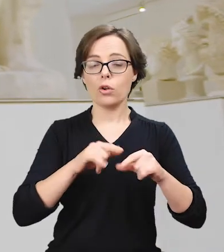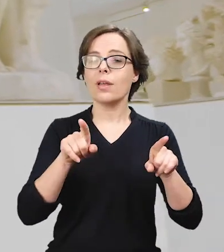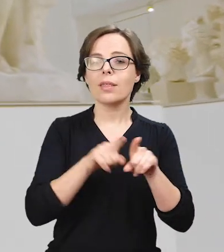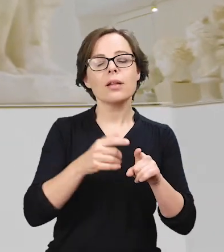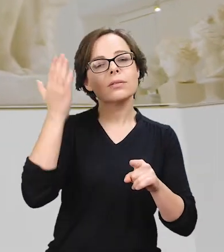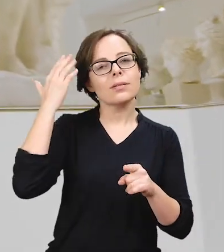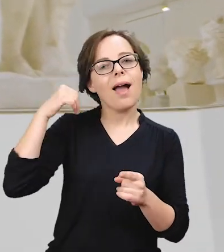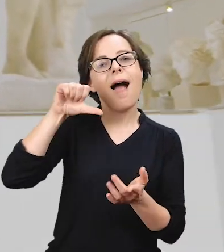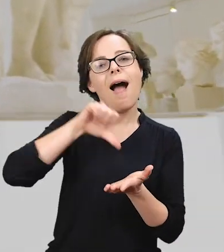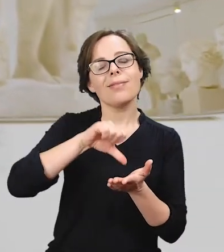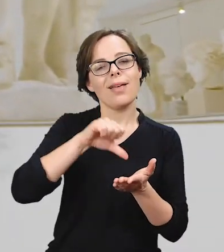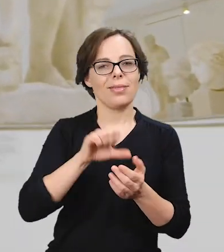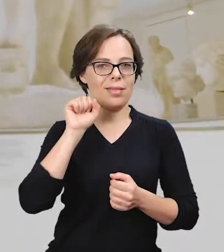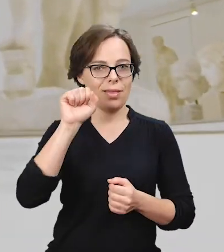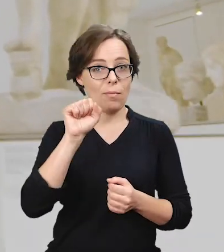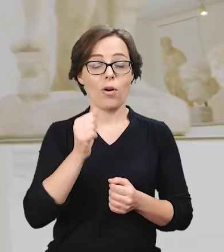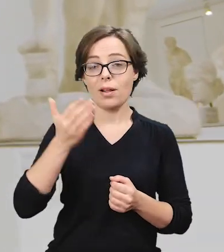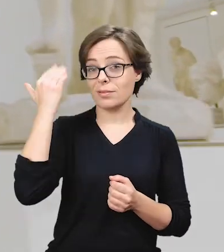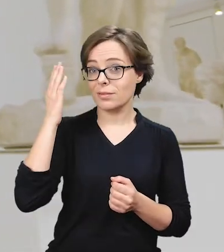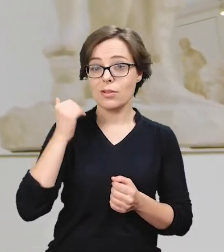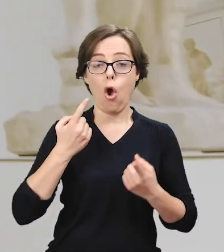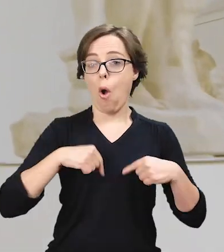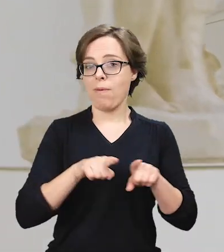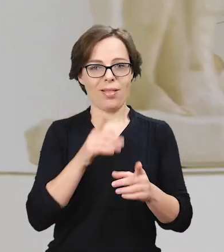w której obywatelami byli wyłącznie mężczyźni.